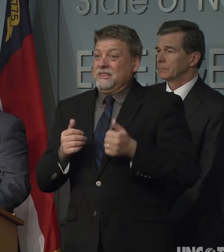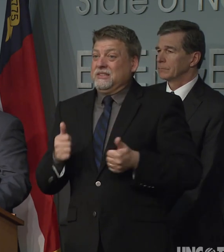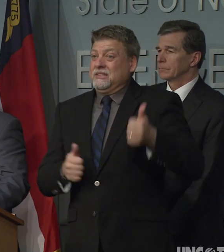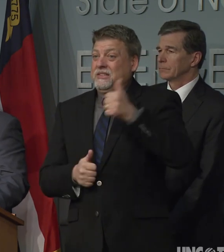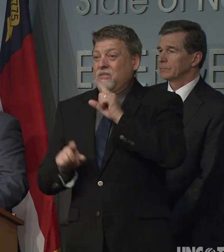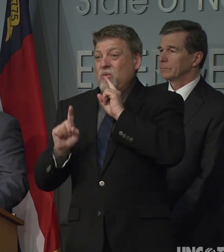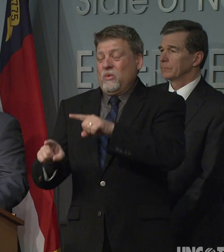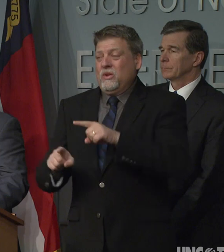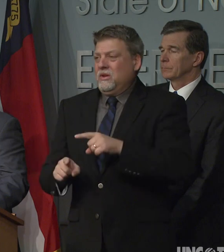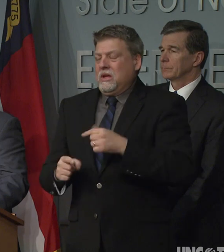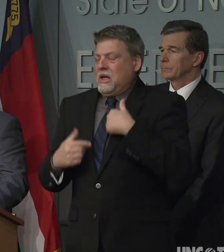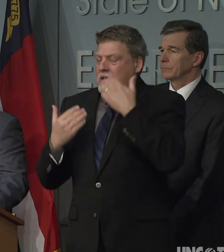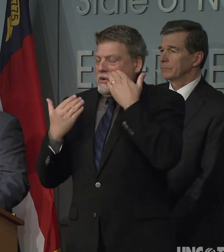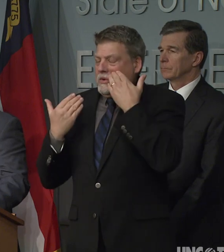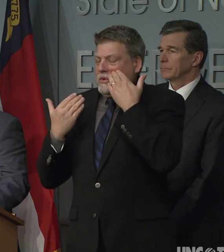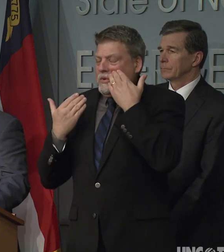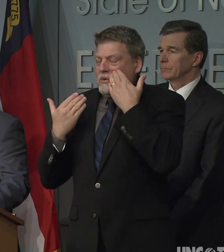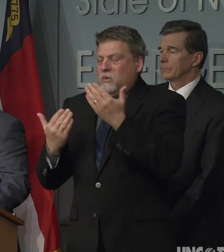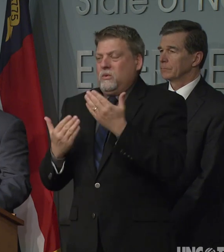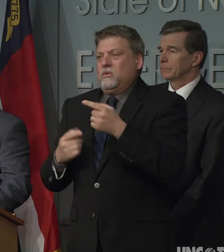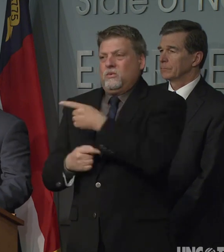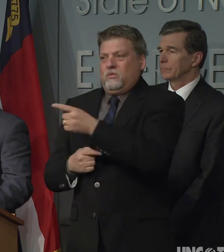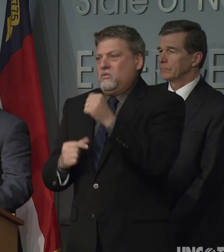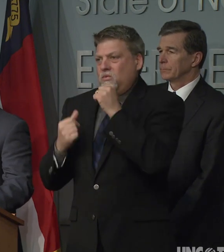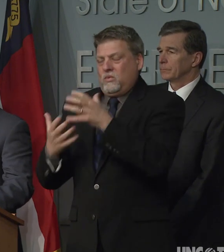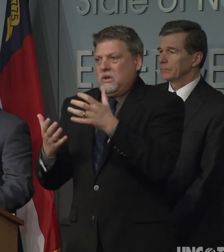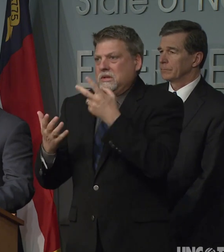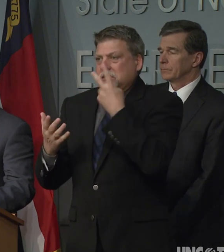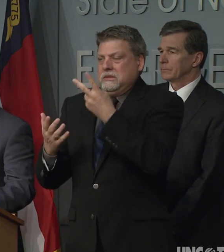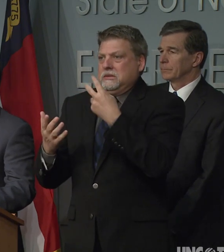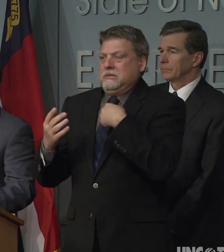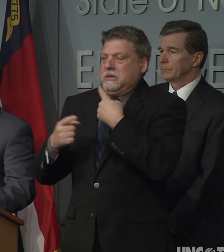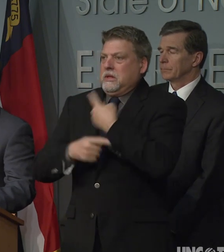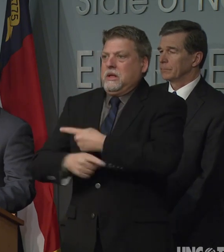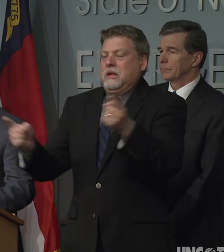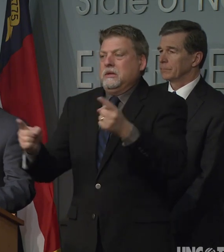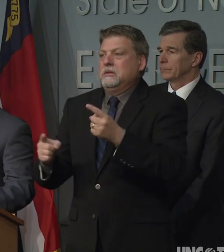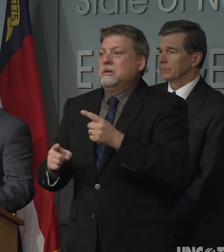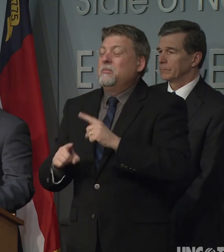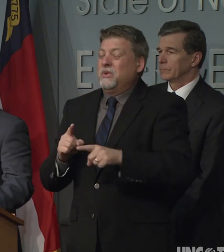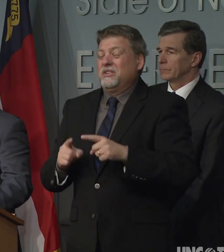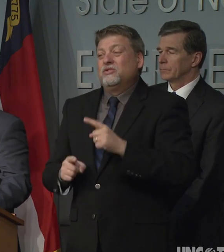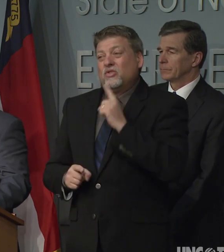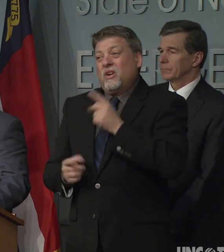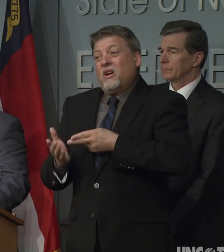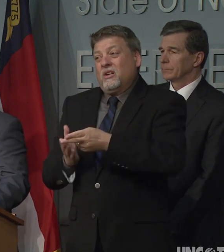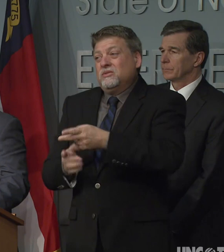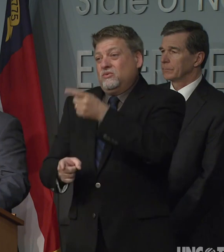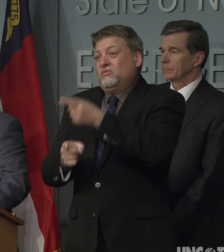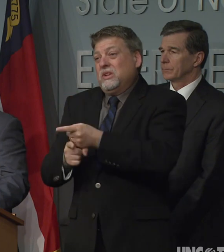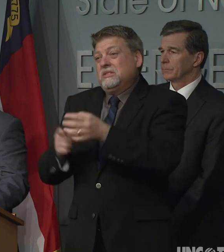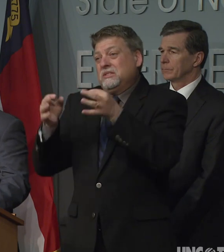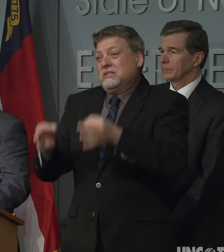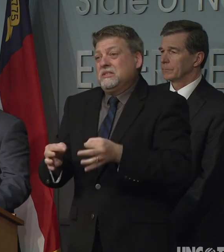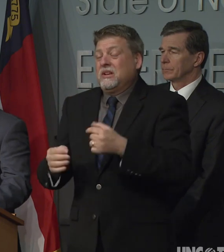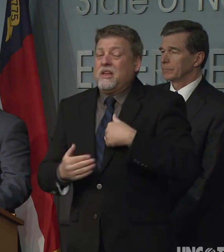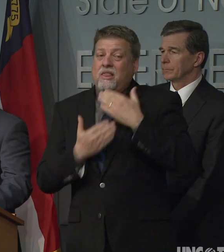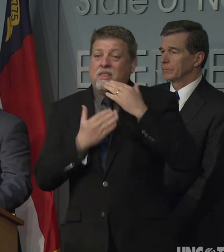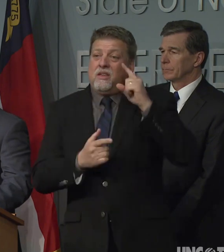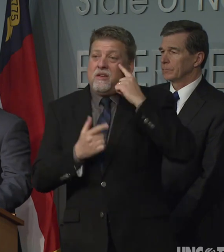que nadie te decía que se tomara pero es la decisión correcta y deseo agradecer al gobernador Cooper, por hacer